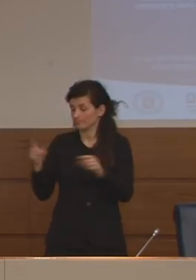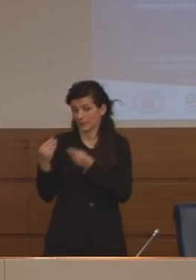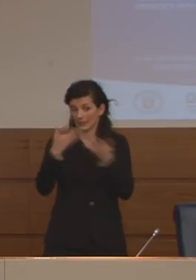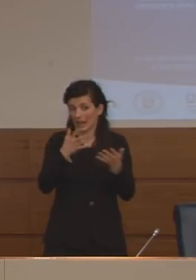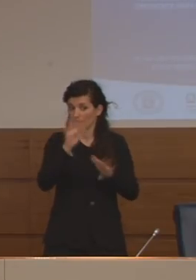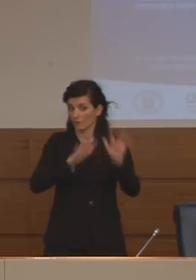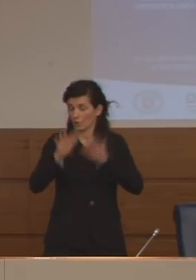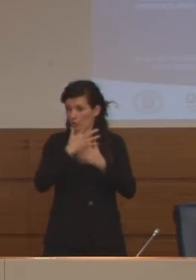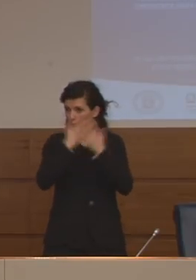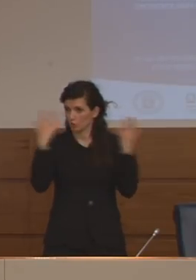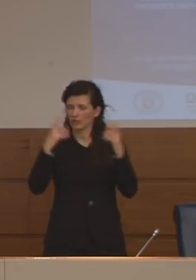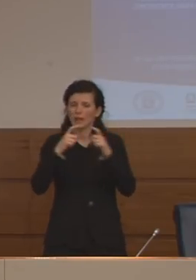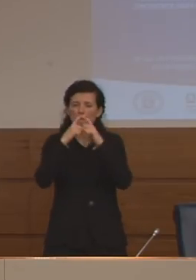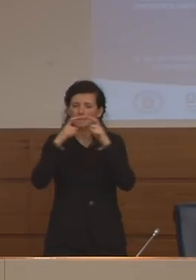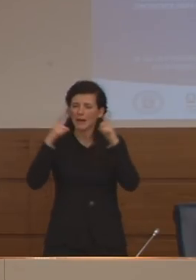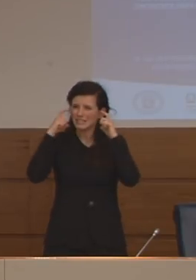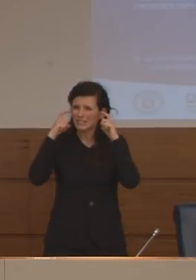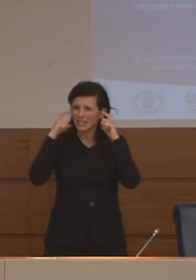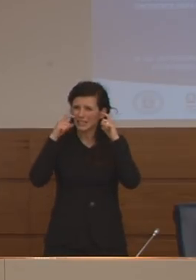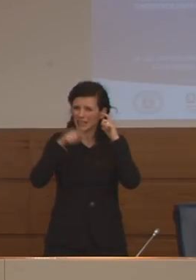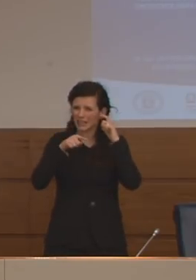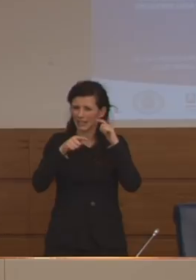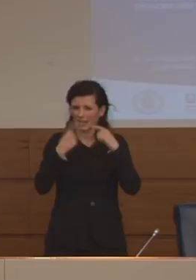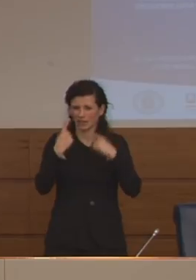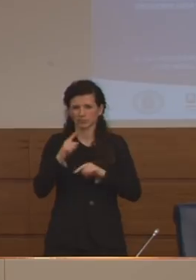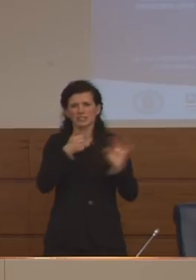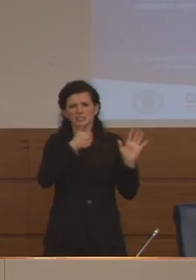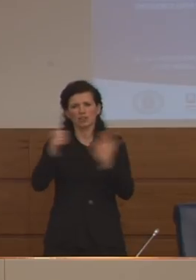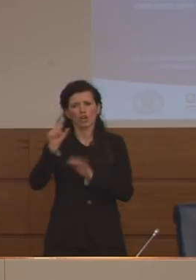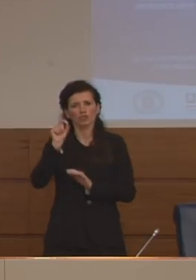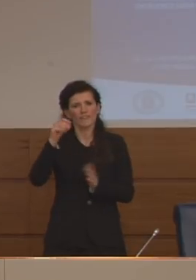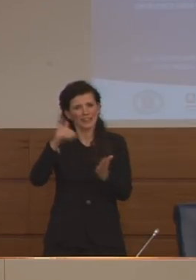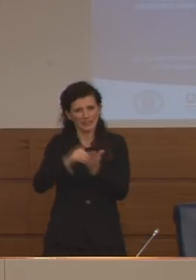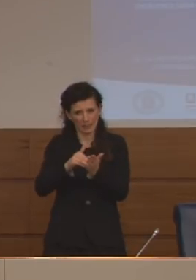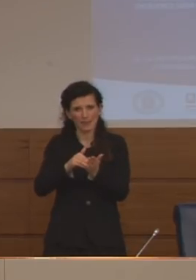distribuite, quelle famose 620mila, se volete precisare che vanno date